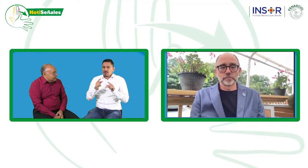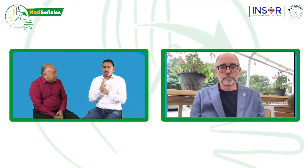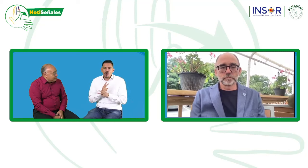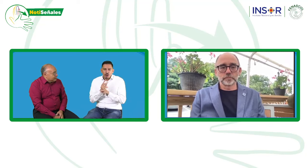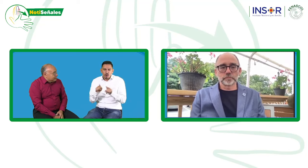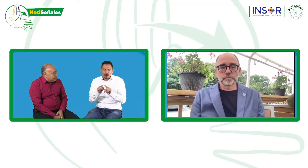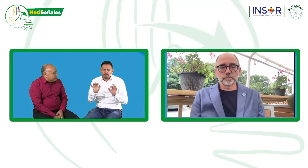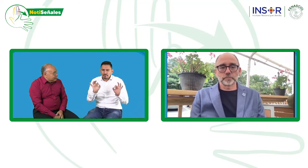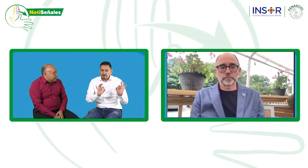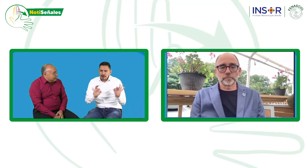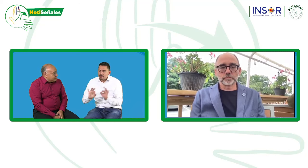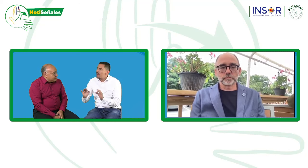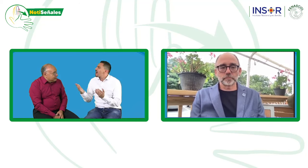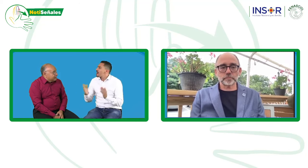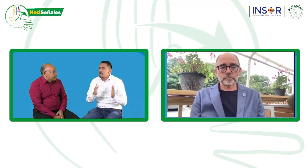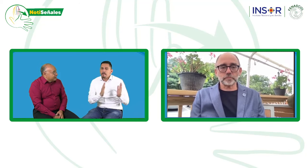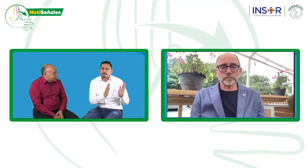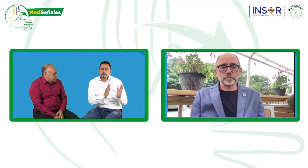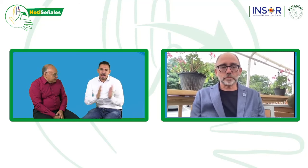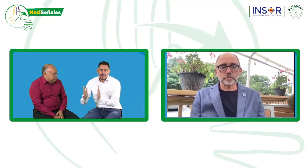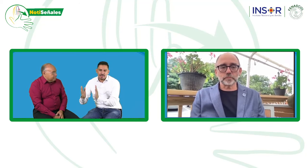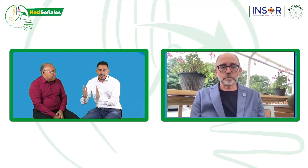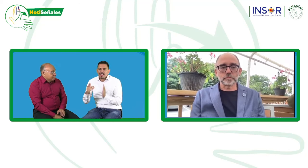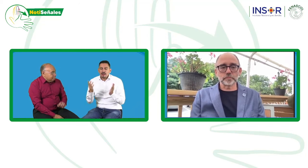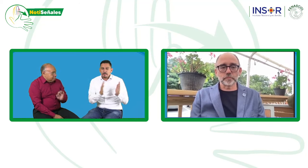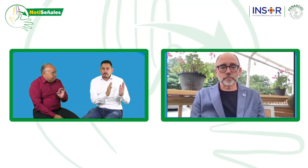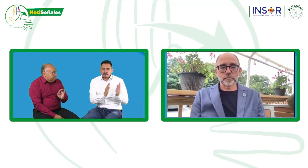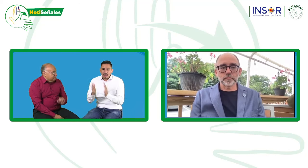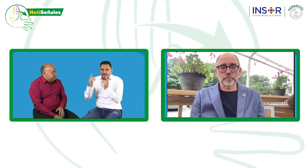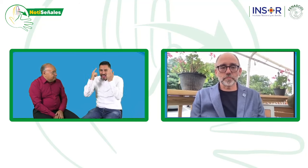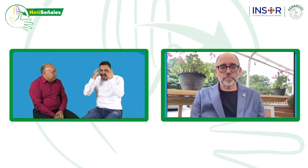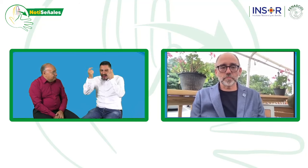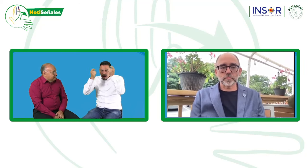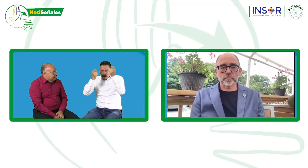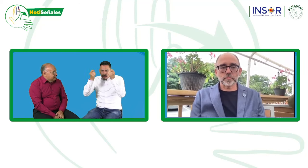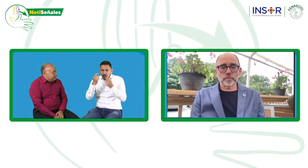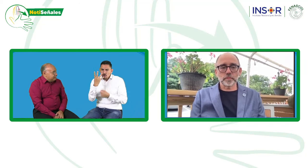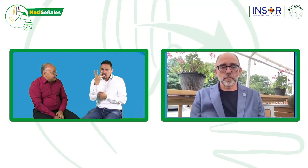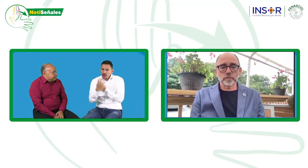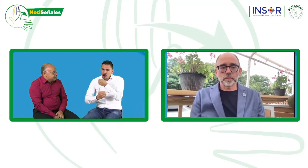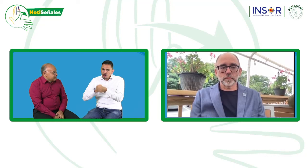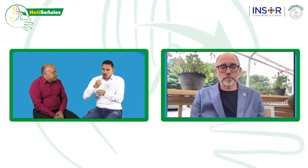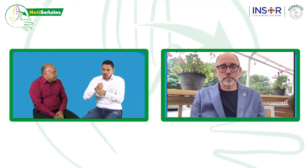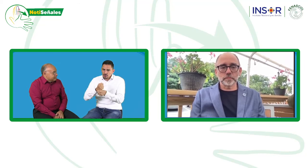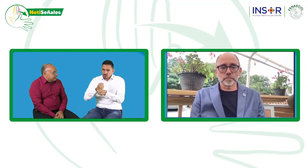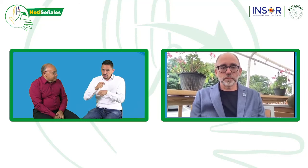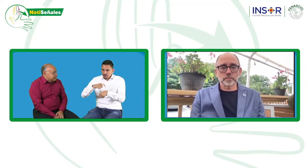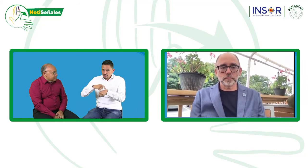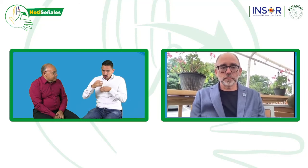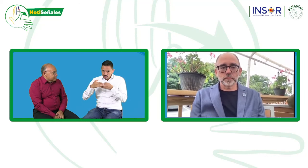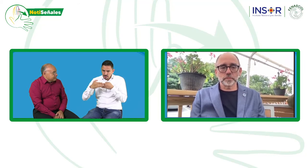posicionamiento así que eh no podría decirlo con tanta rapidez, hay que primero